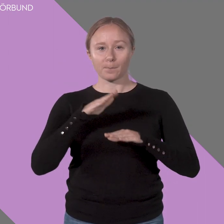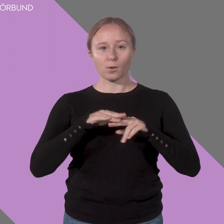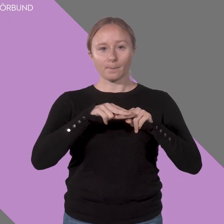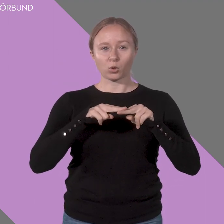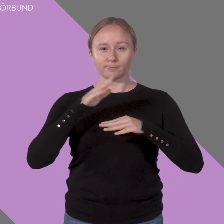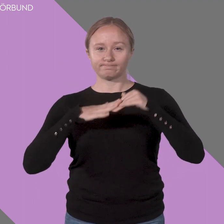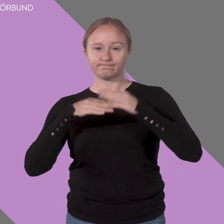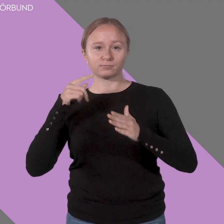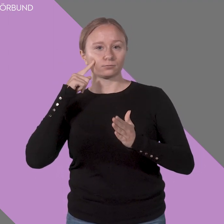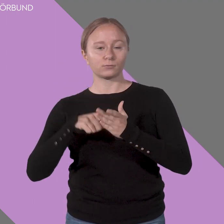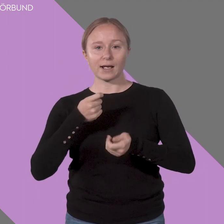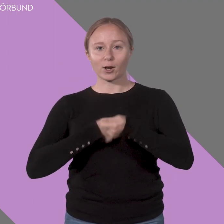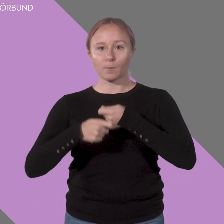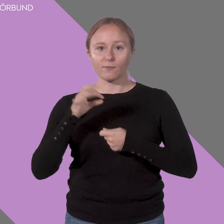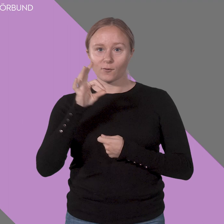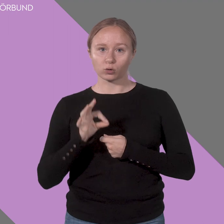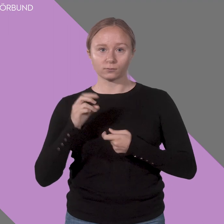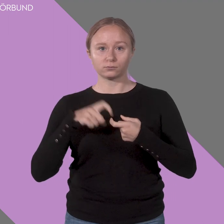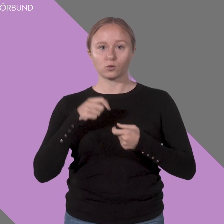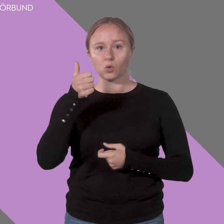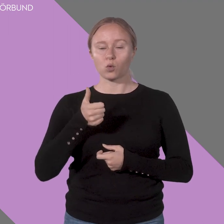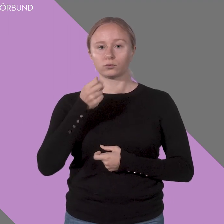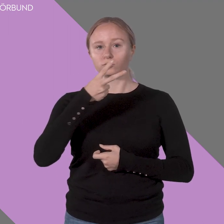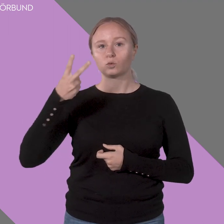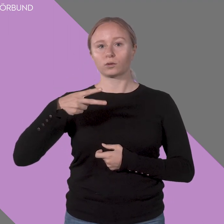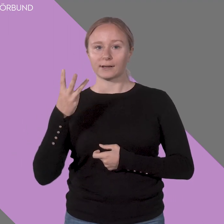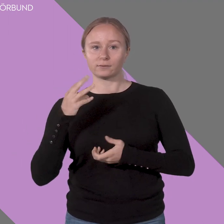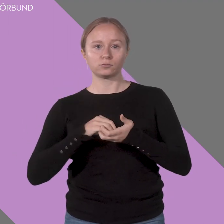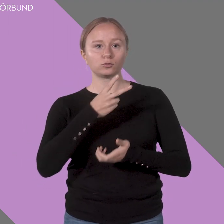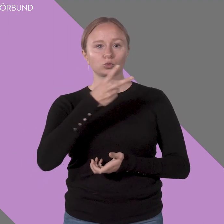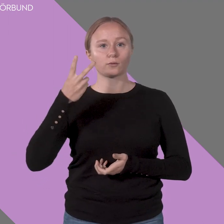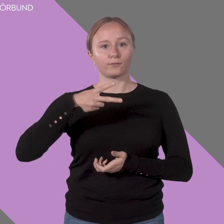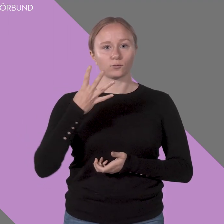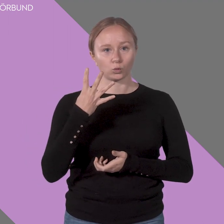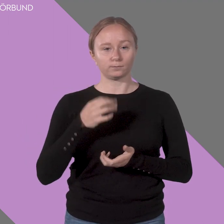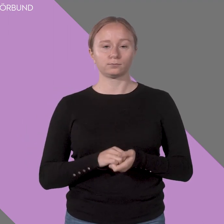På mötet behandlades bland annat ekonomifrågor som gäller 2023 och 2024, -